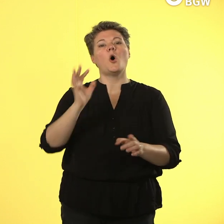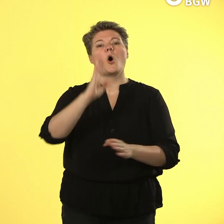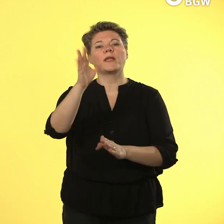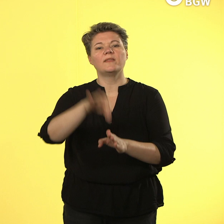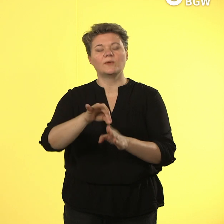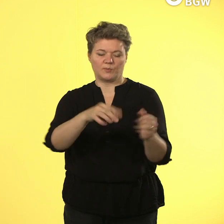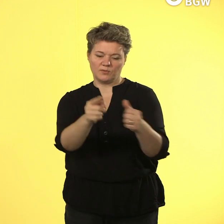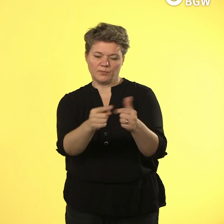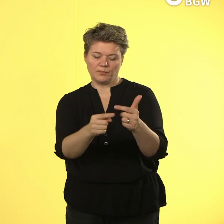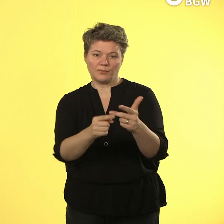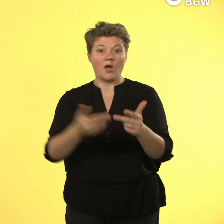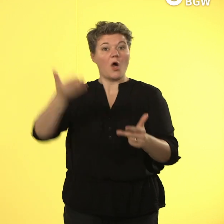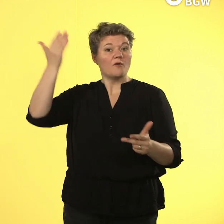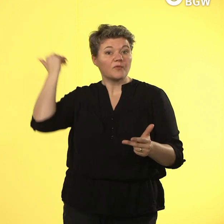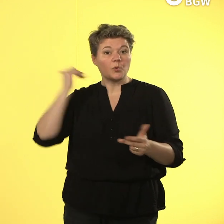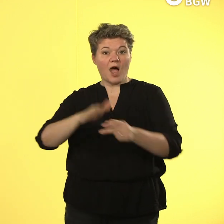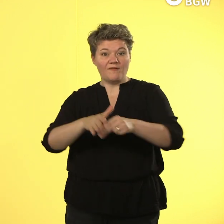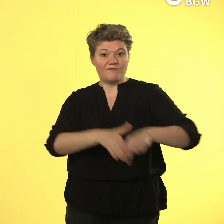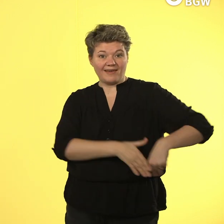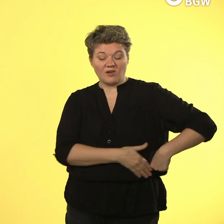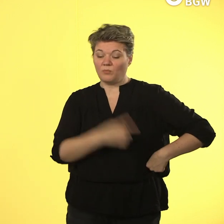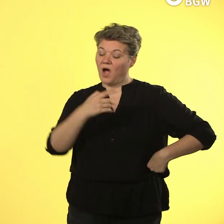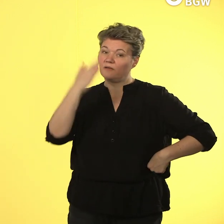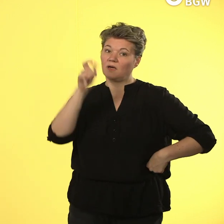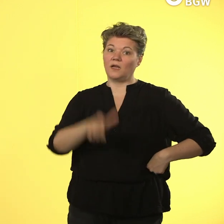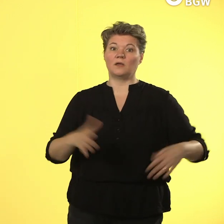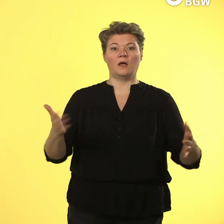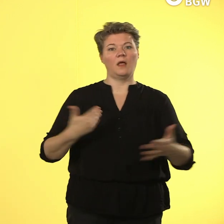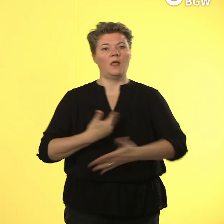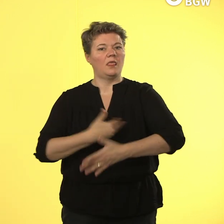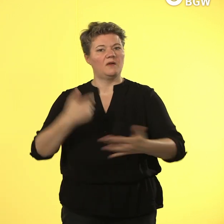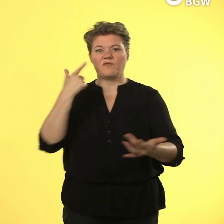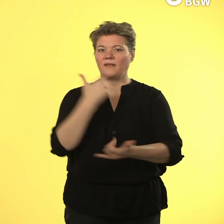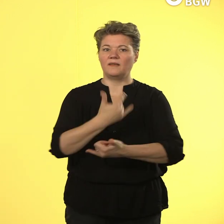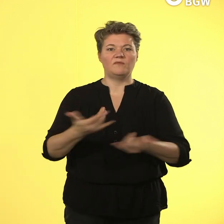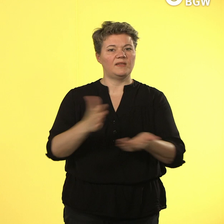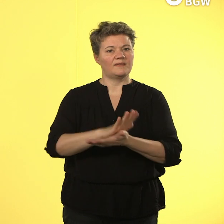zu einer großen Verunsicherung geführt. Also das, was Sie dort machen, diese Fraktion, gerade falsch.